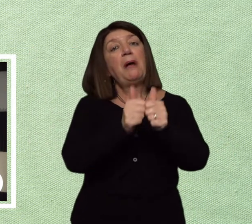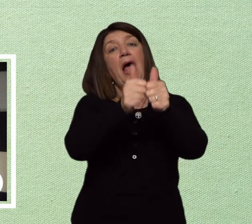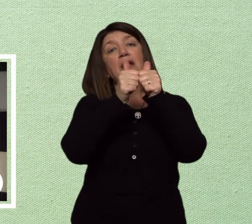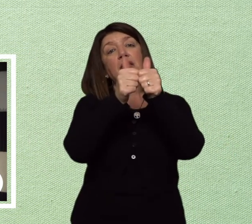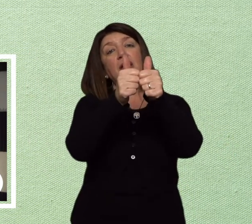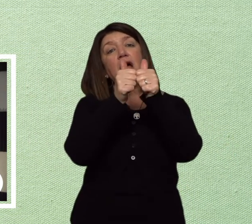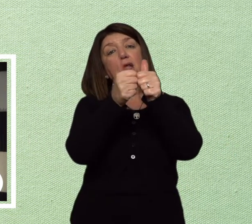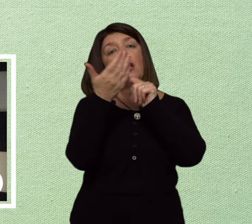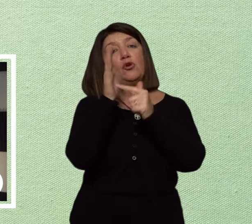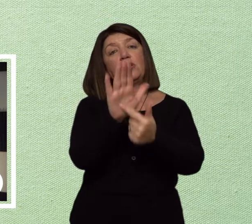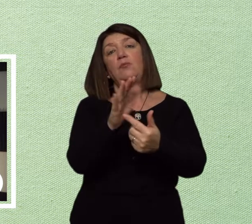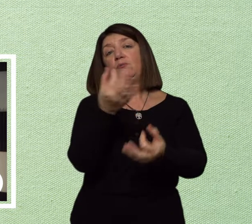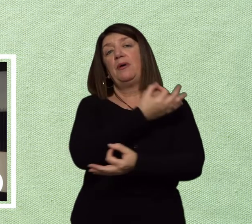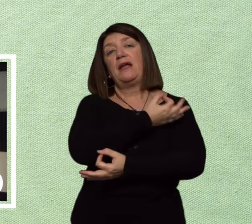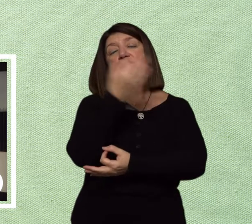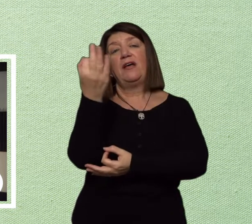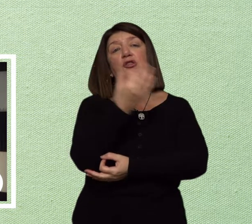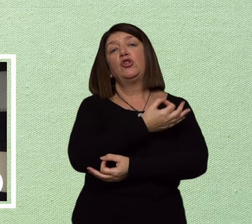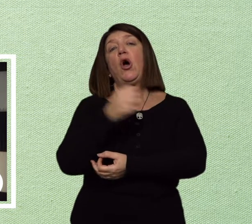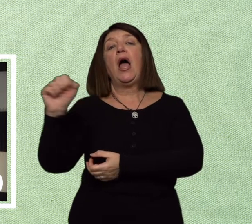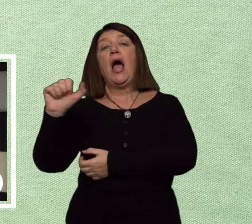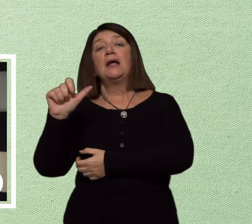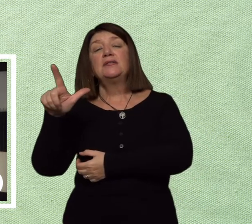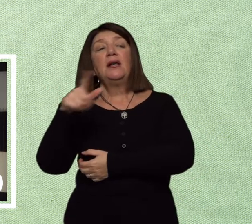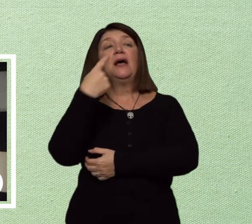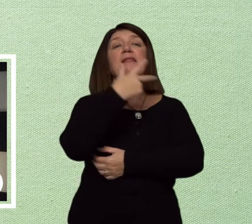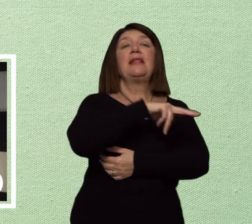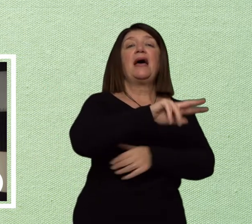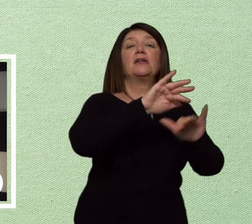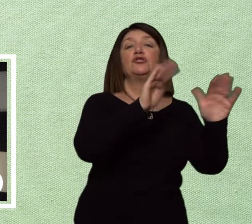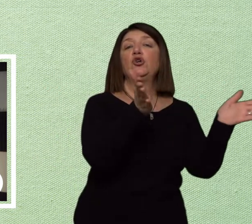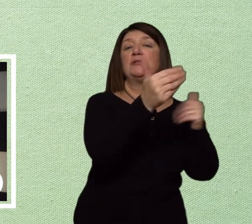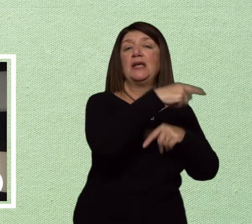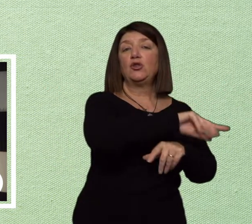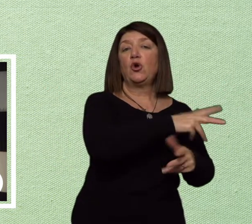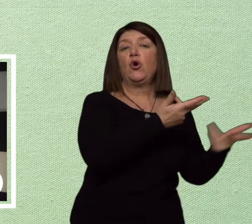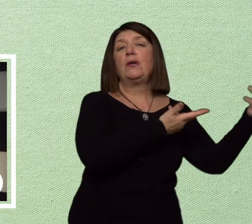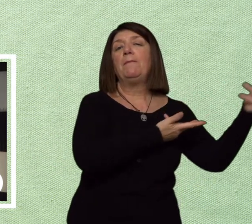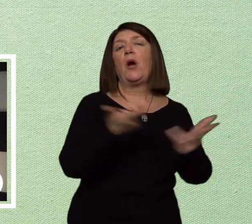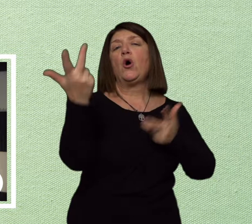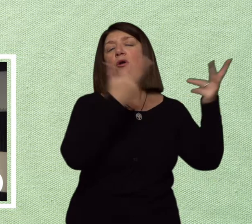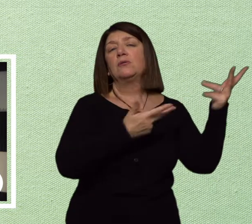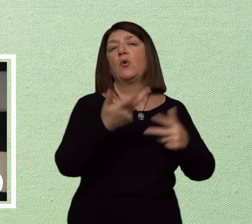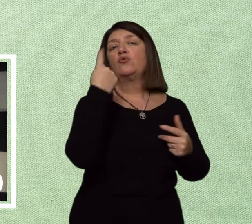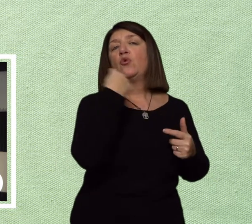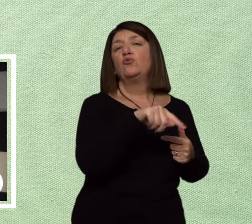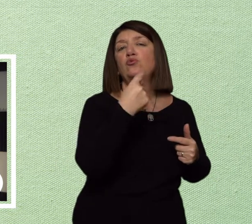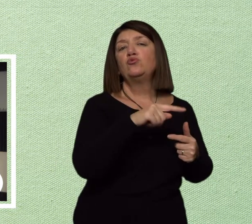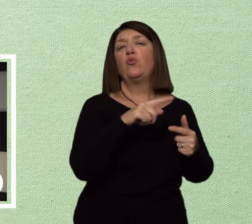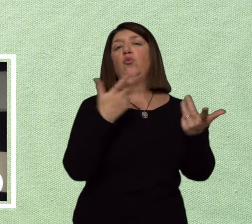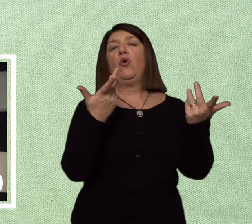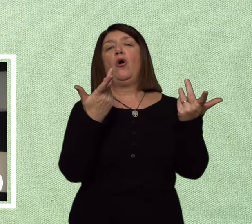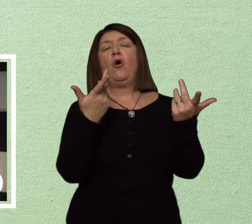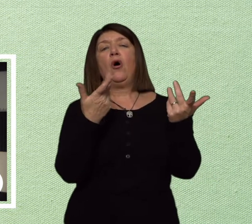settore, perché l'associazione fornisce tutta la grossa parte di raccordo delle prenotazioni,